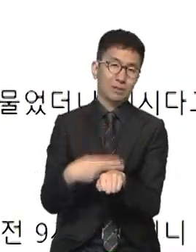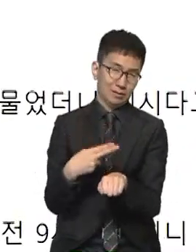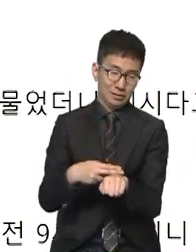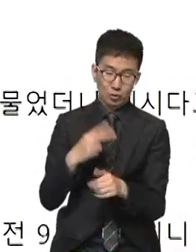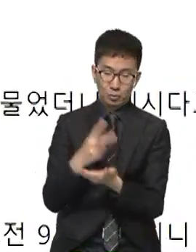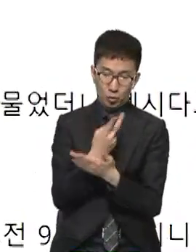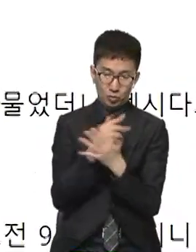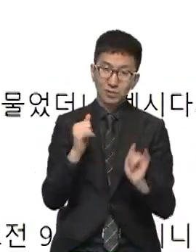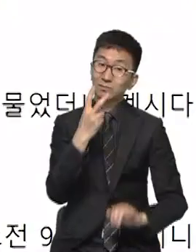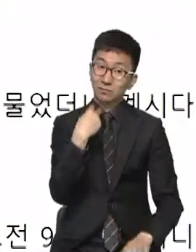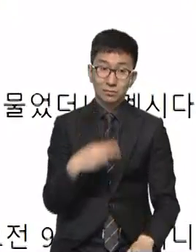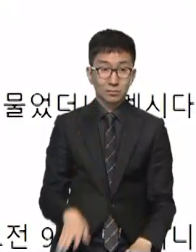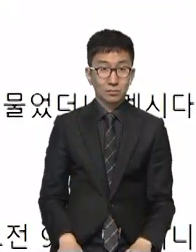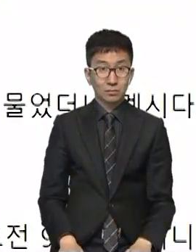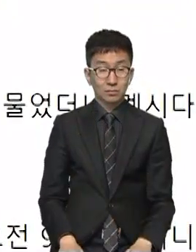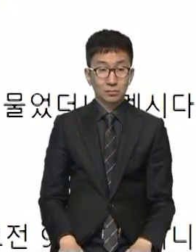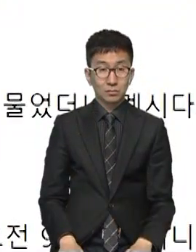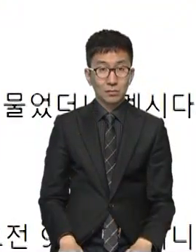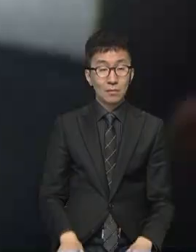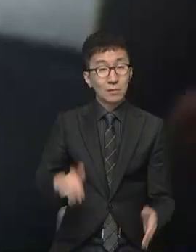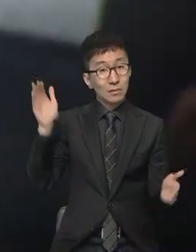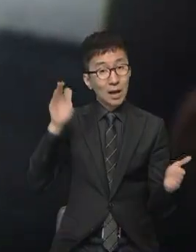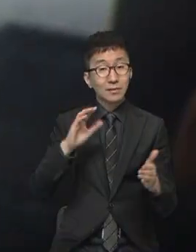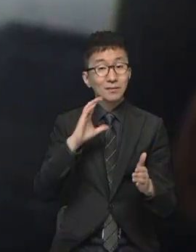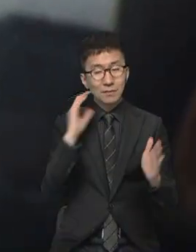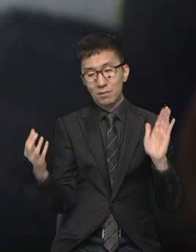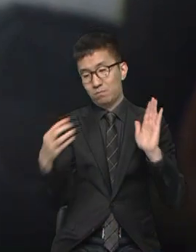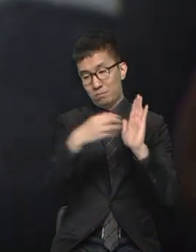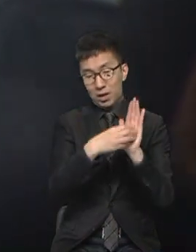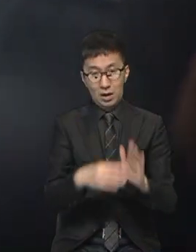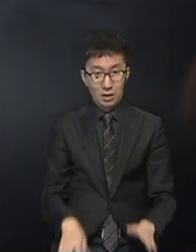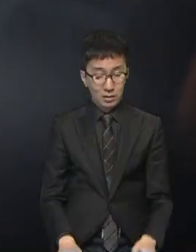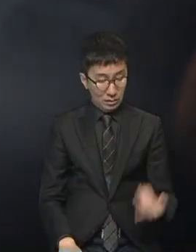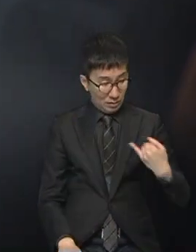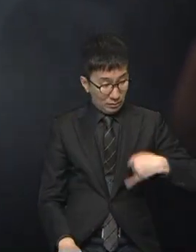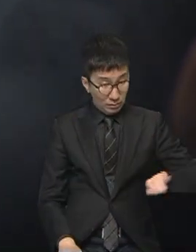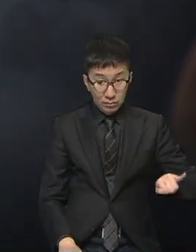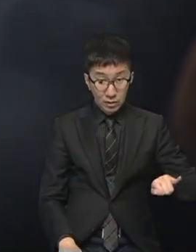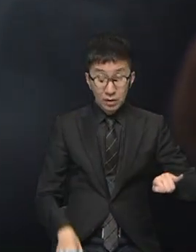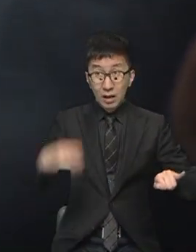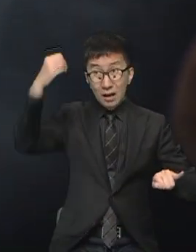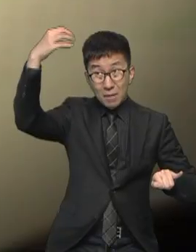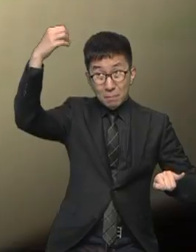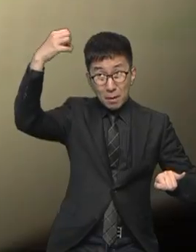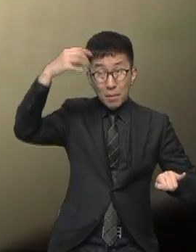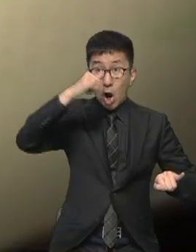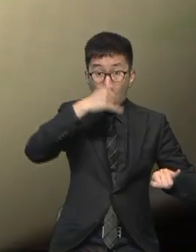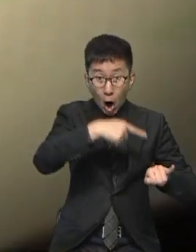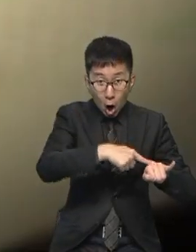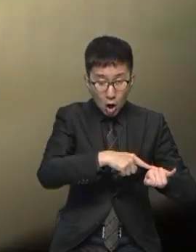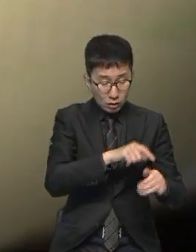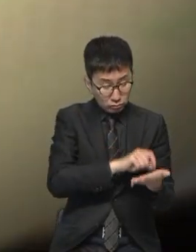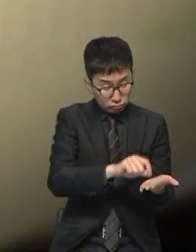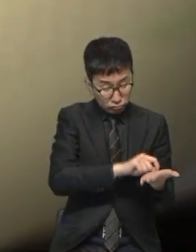수험생 카페에 입장문을 올렸습니다. A 씨 딸은 시험장에서 종료 벨이 울렸는데 답안지에 답을 표기해 부정 행위자로